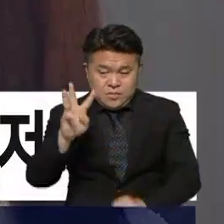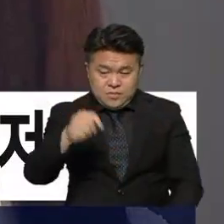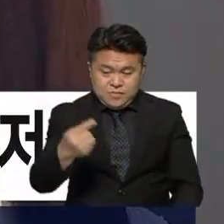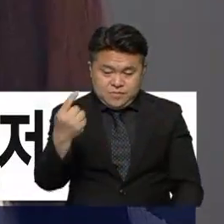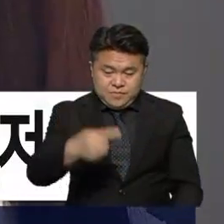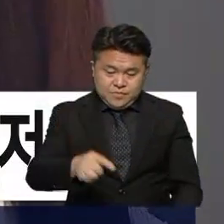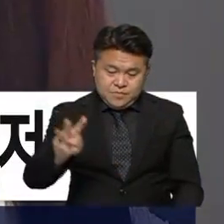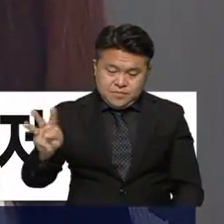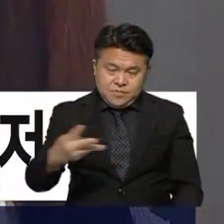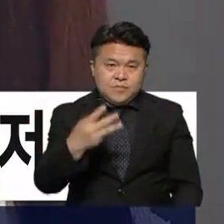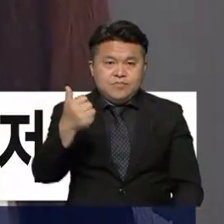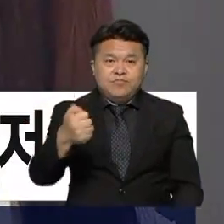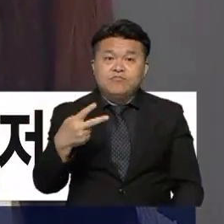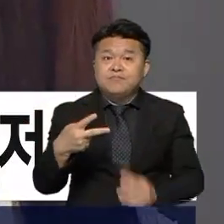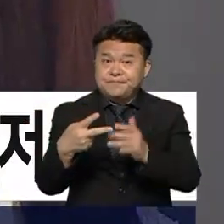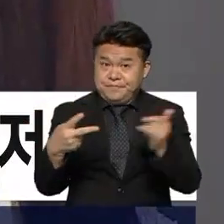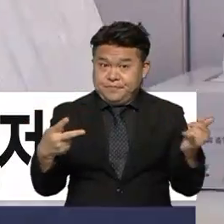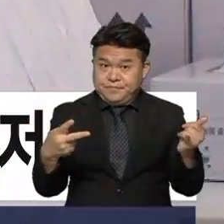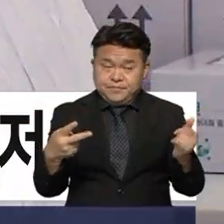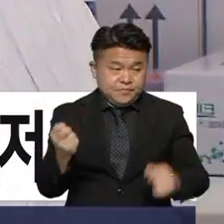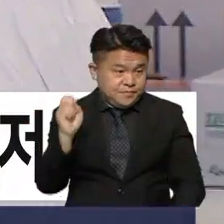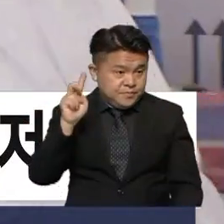1,352명 발생해 이틀 연속 3만 명대로 나타났습니다.